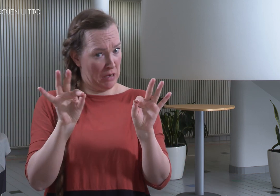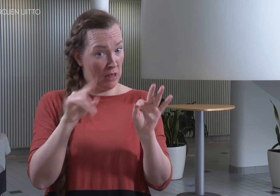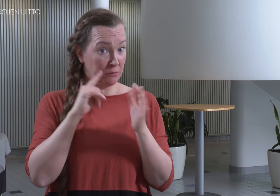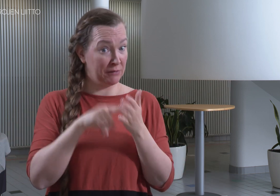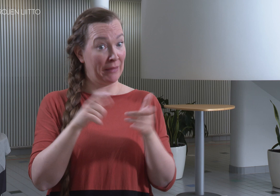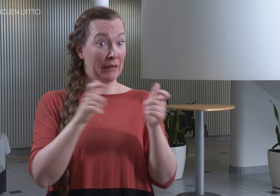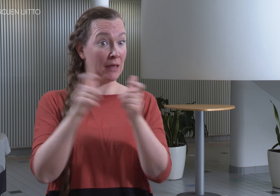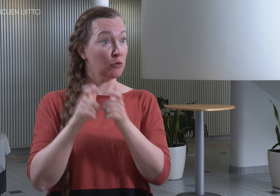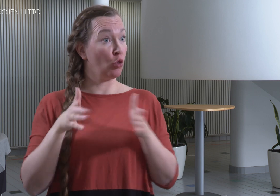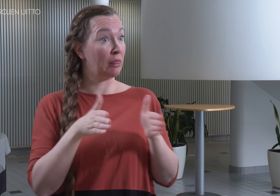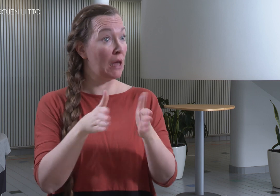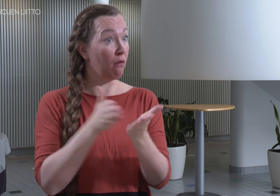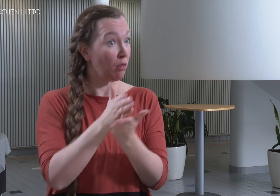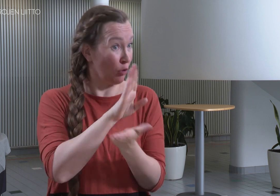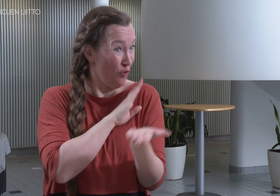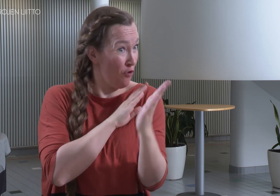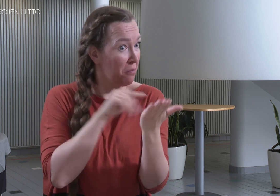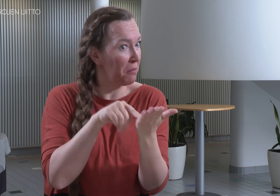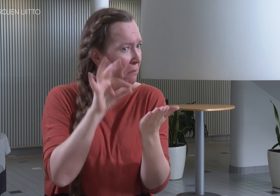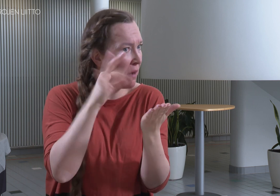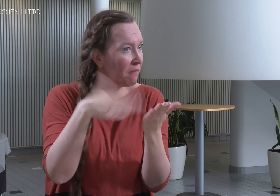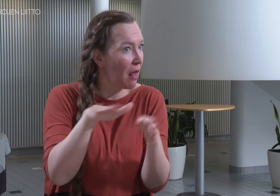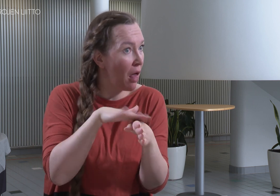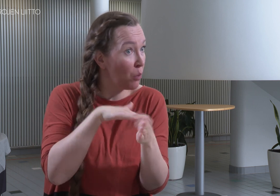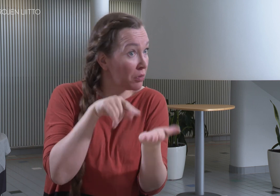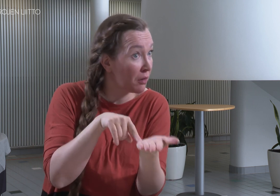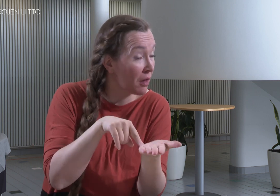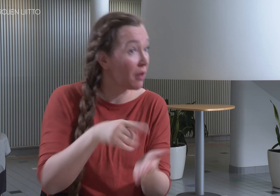Mikä esimerkiksi järjestöjen laatimaa tiekartaa käytetään työryhmässä?